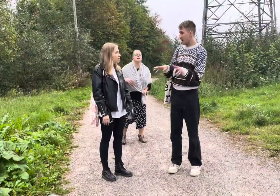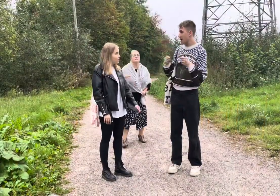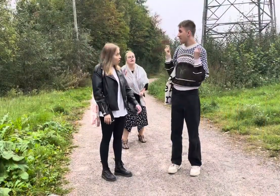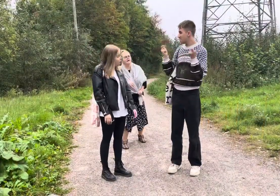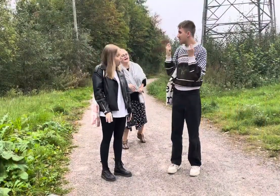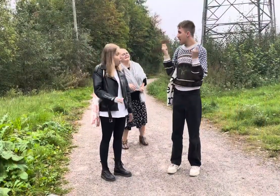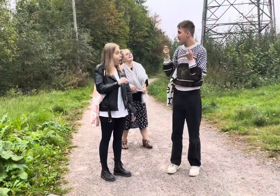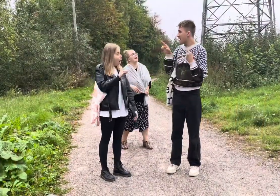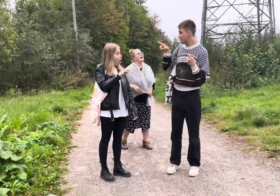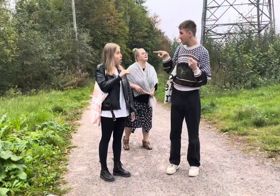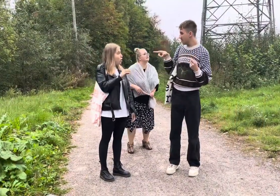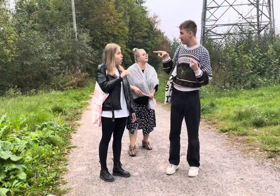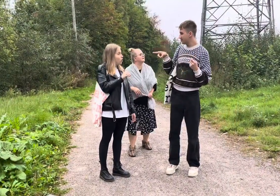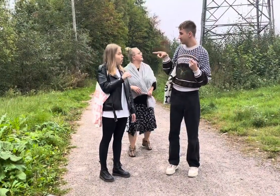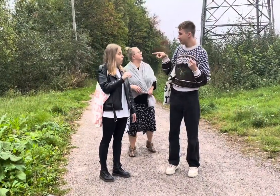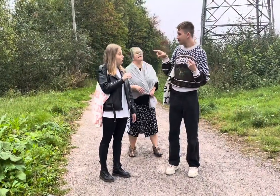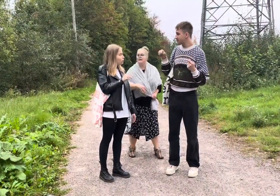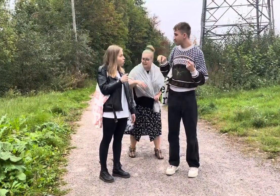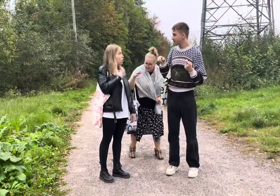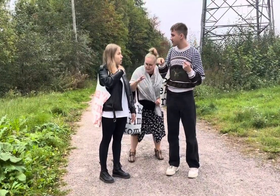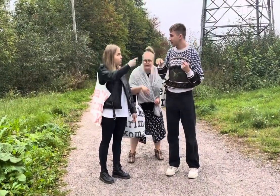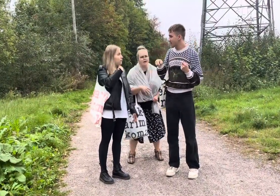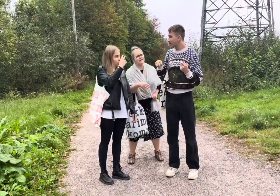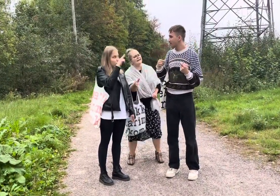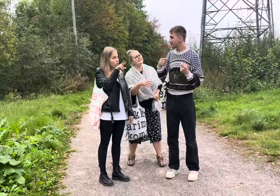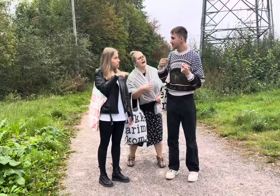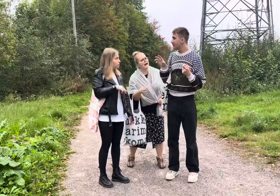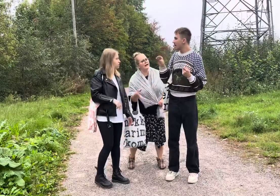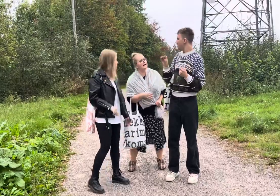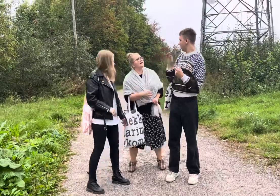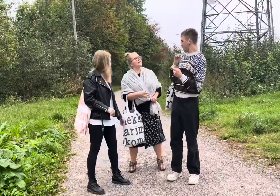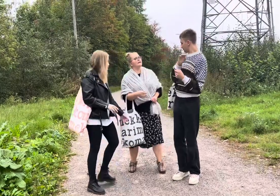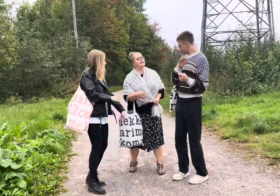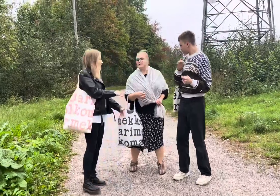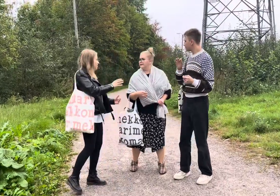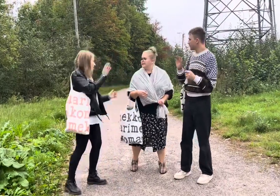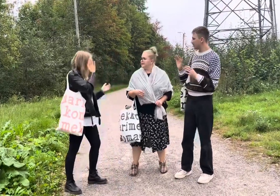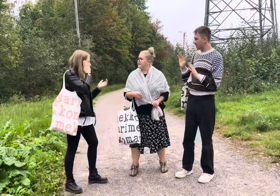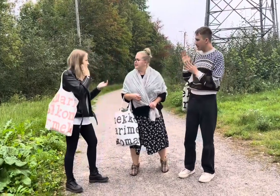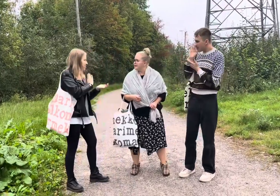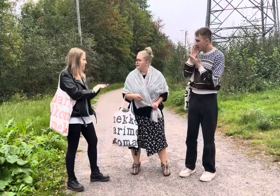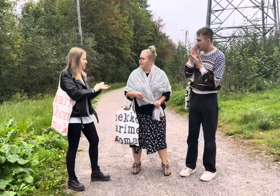(Viittomista) -Voitteko väistää? Voitteko väistää?